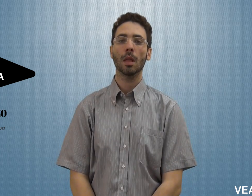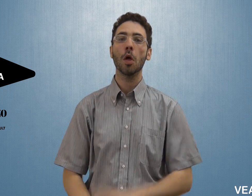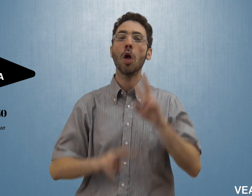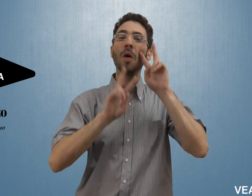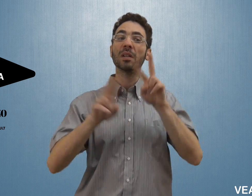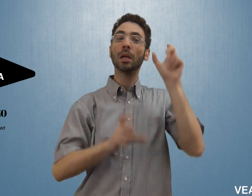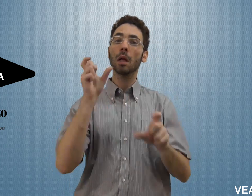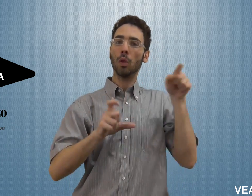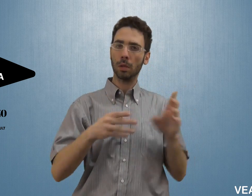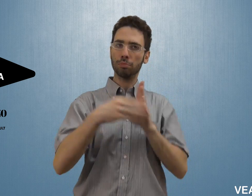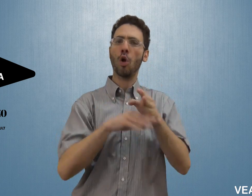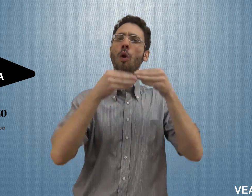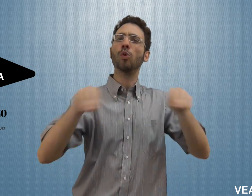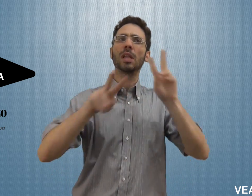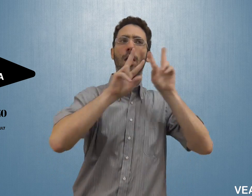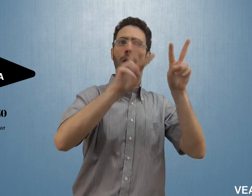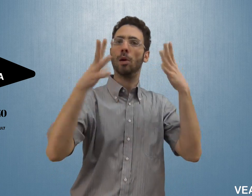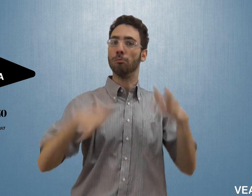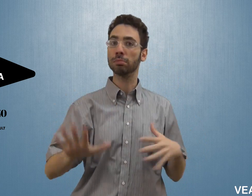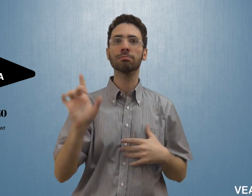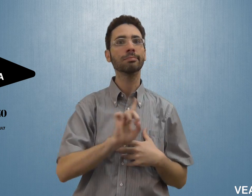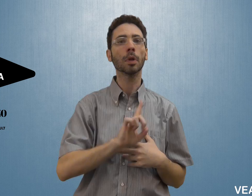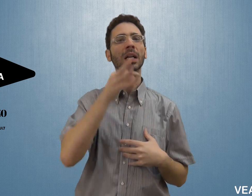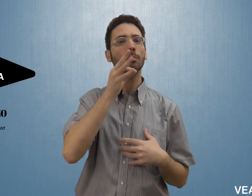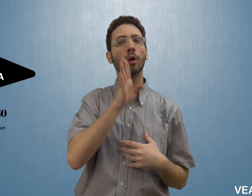Oltre alla mostra Rudolf Stingel, i visitatori potranno anche visitare,